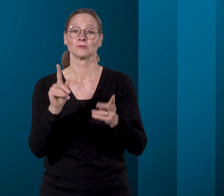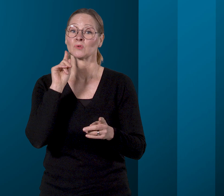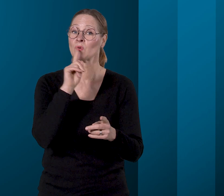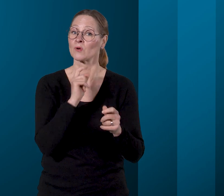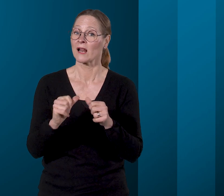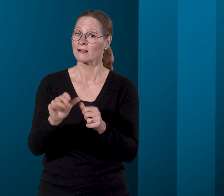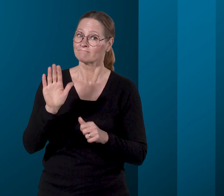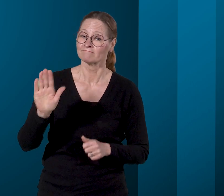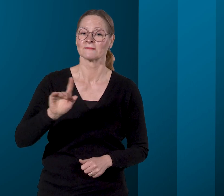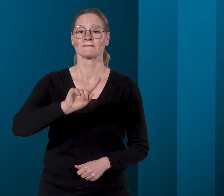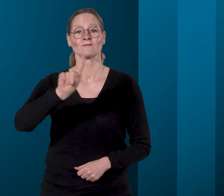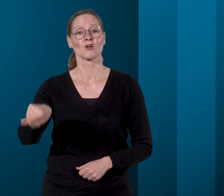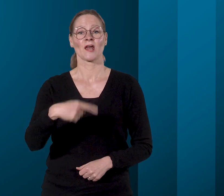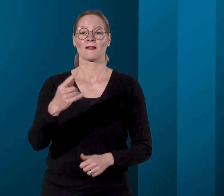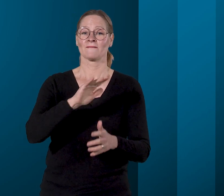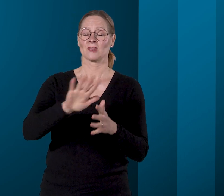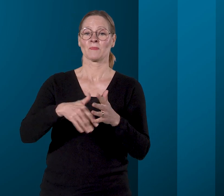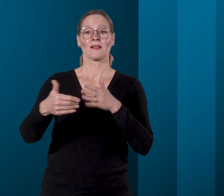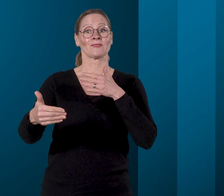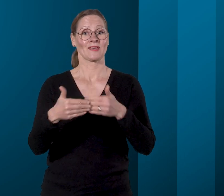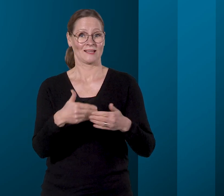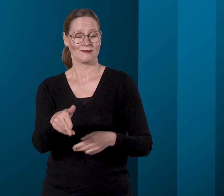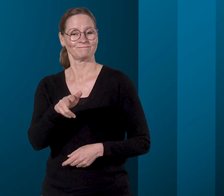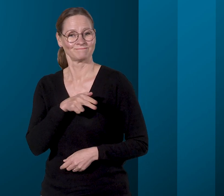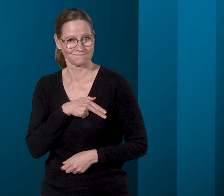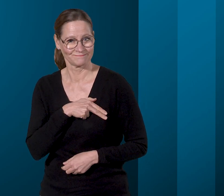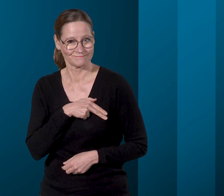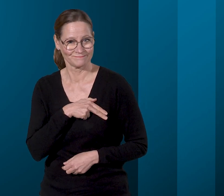myös Kuurojen Liiton Vuoden viittomakieliteko -palkinto.